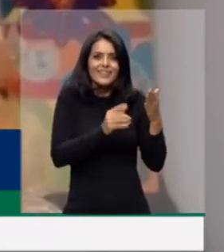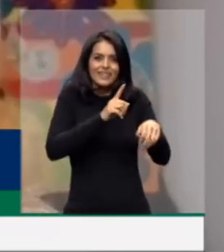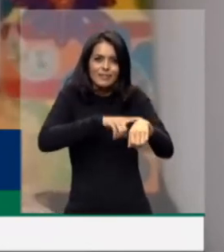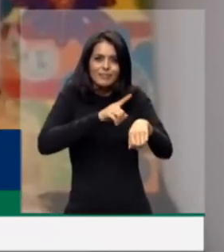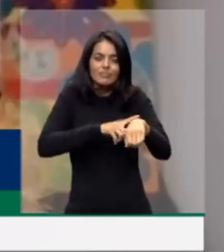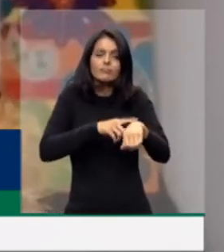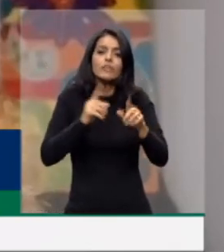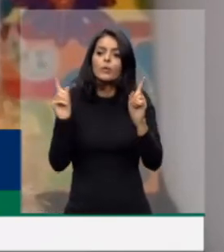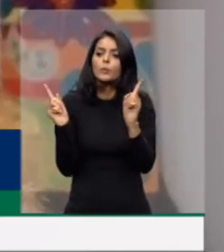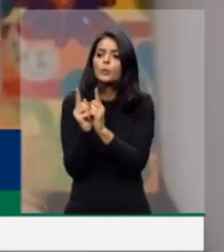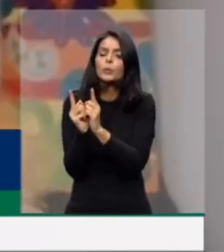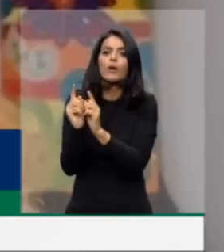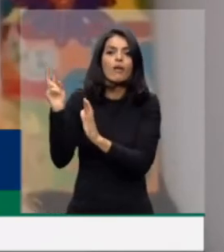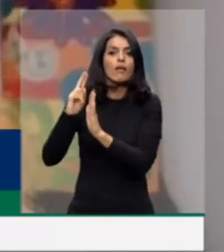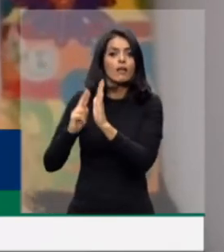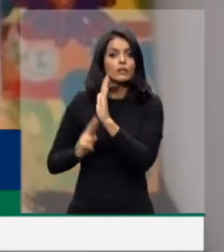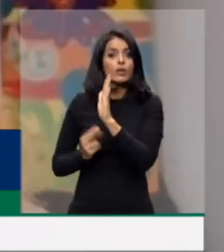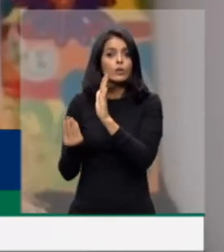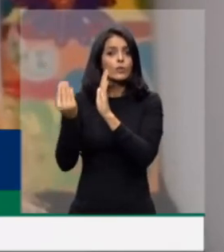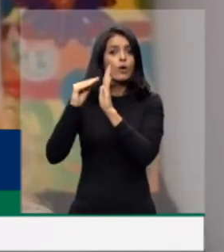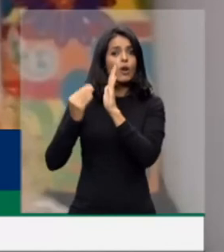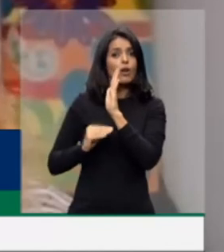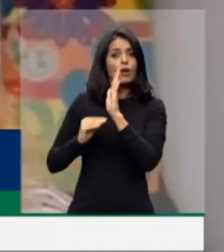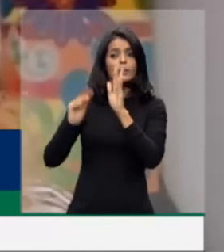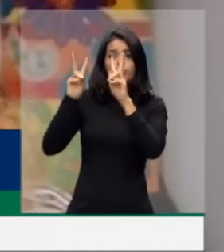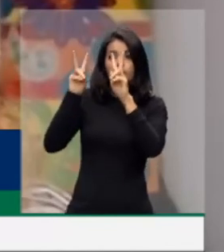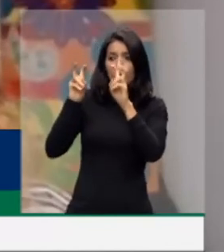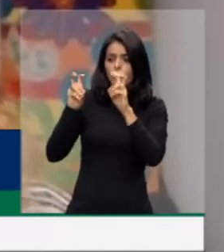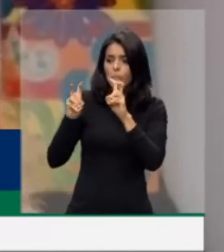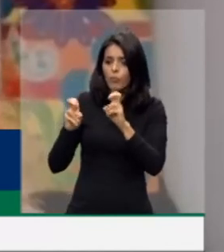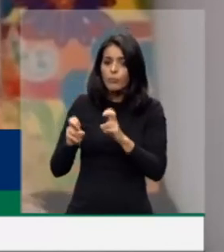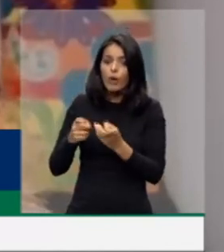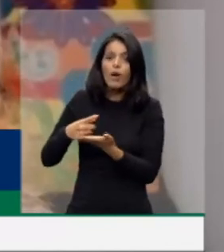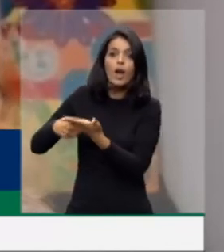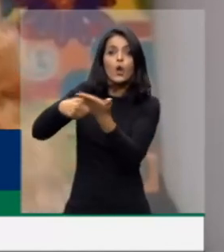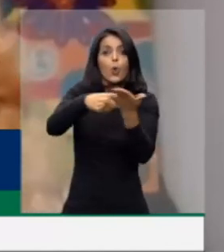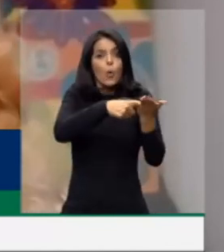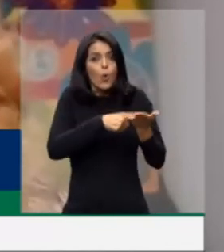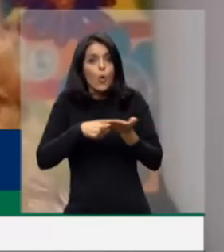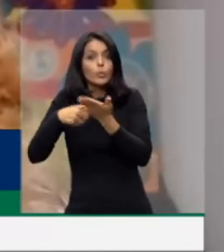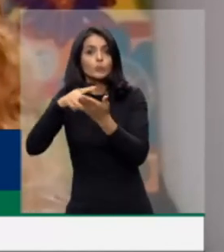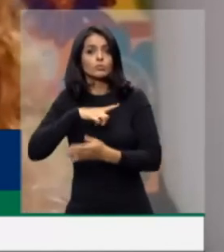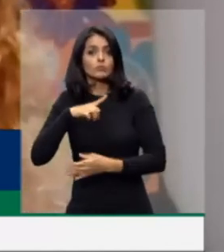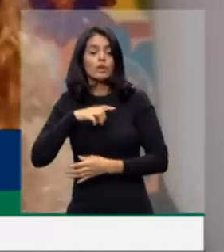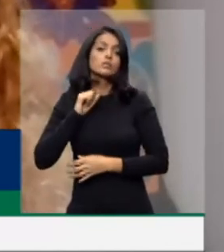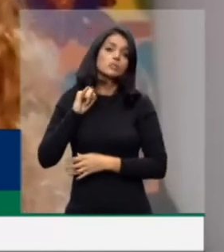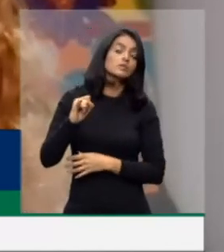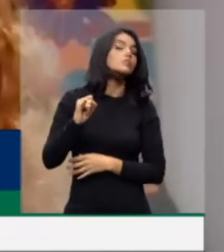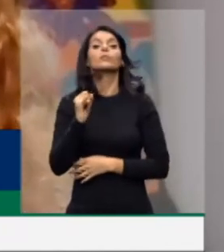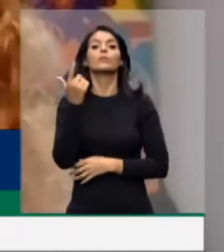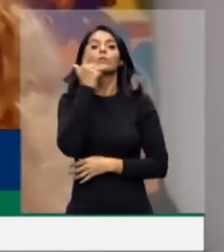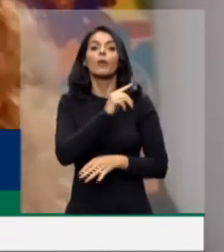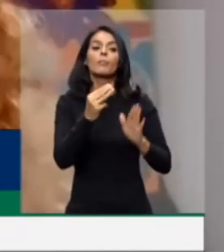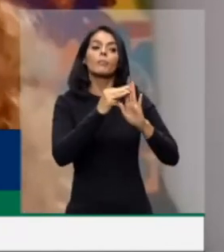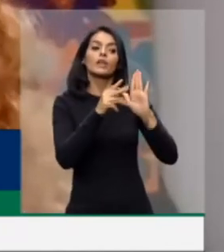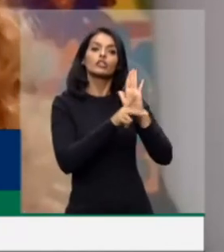RELATOR, AO GOVERNO, PARA QUE A GENTE ACELERE, NÃO CADUQUE, QUE REDUZA O SEU RELATÓRIO,